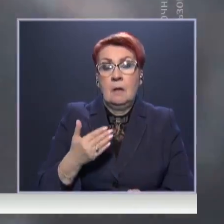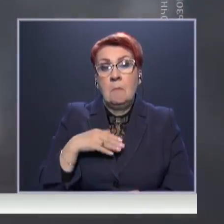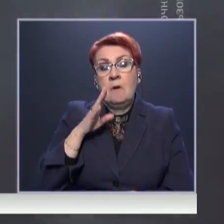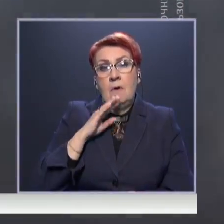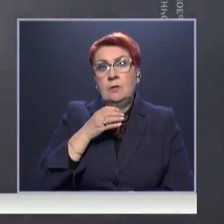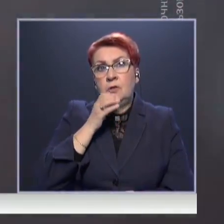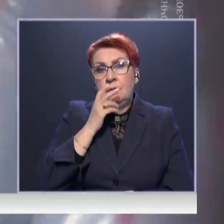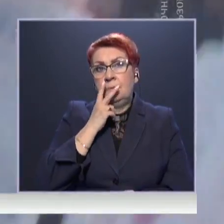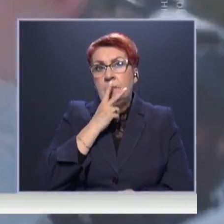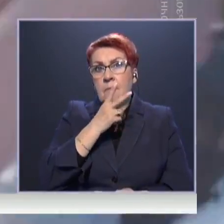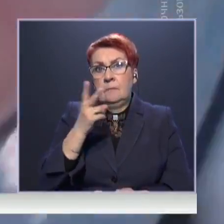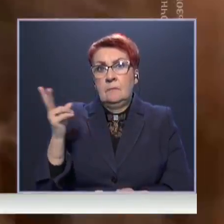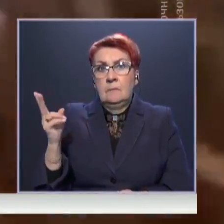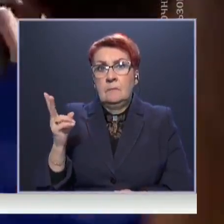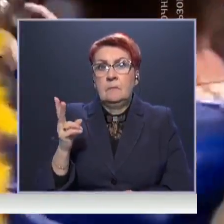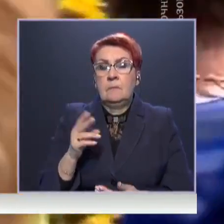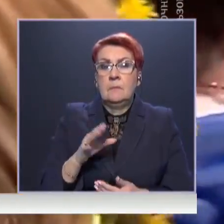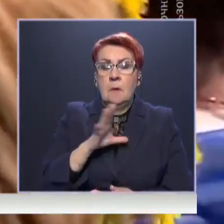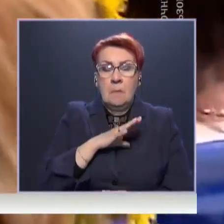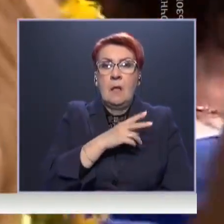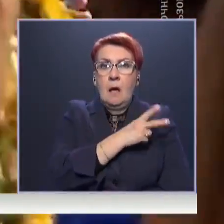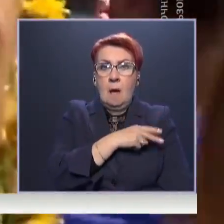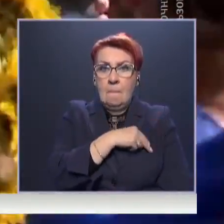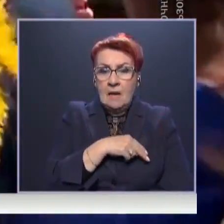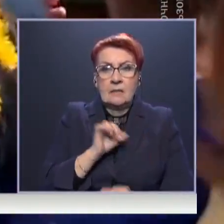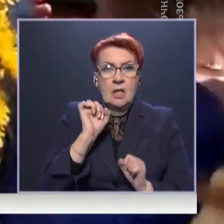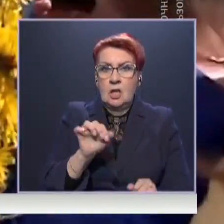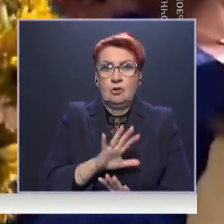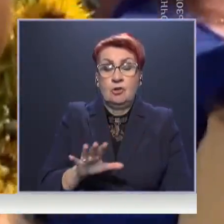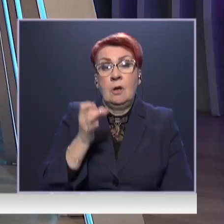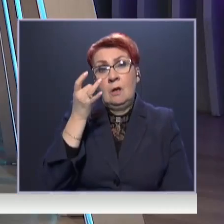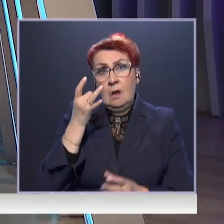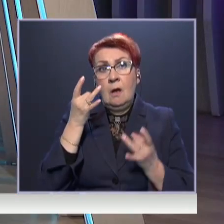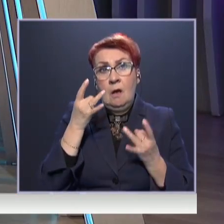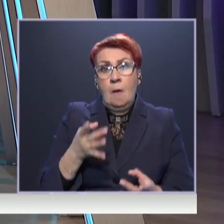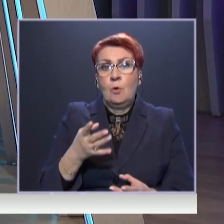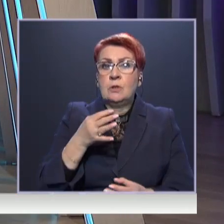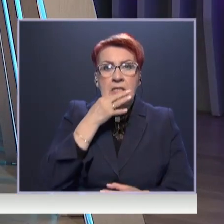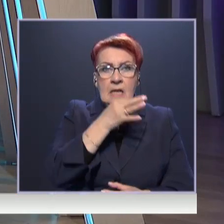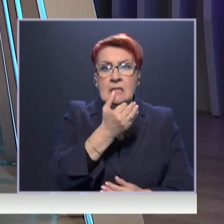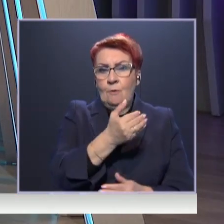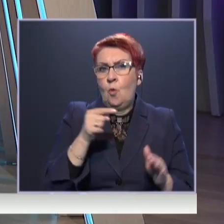газа была полиция полиция не защищала просто помогла дойти в сторону убегайте потому что вы видите Кто